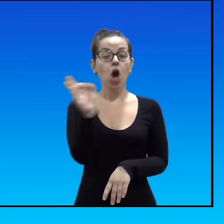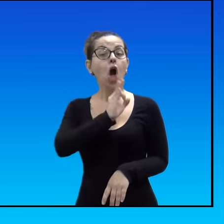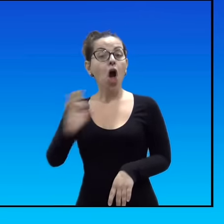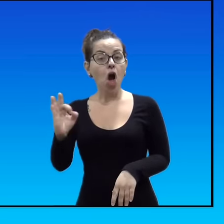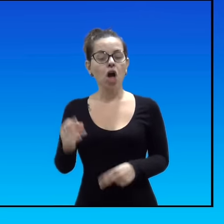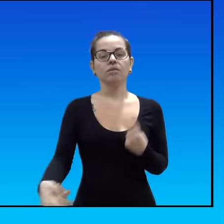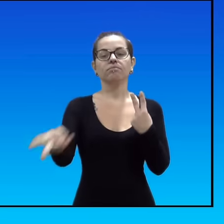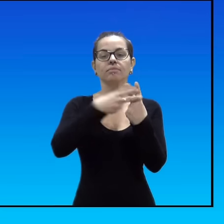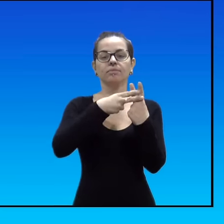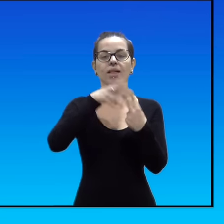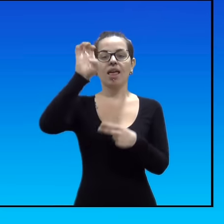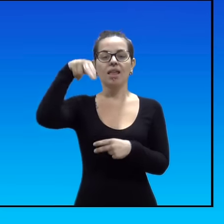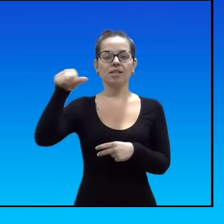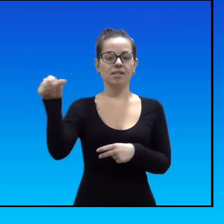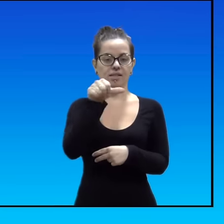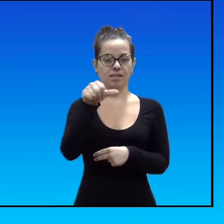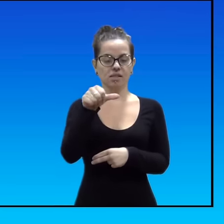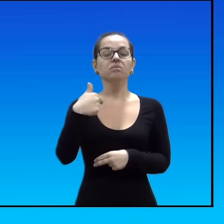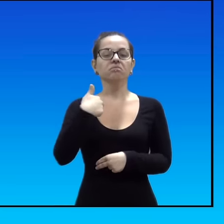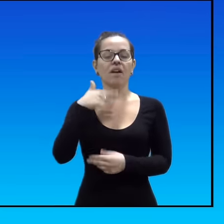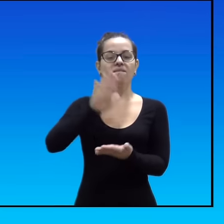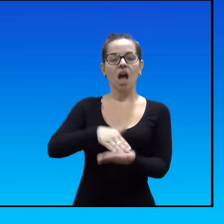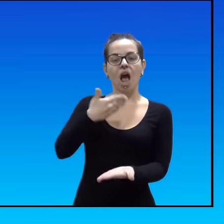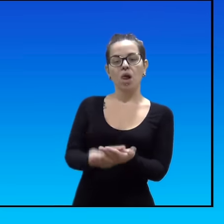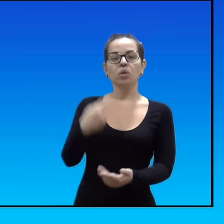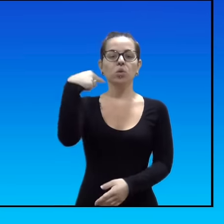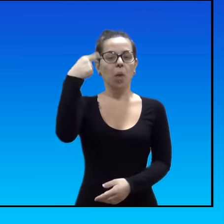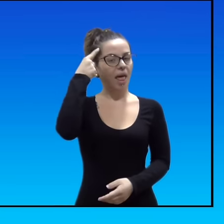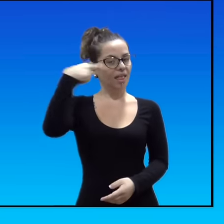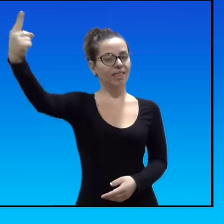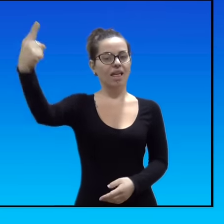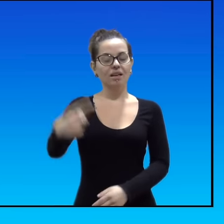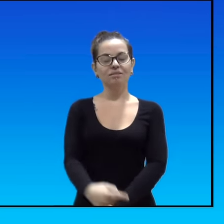o usando l'hashtag #ENSOnlus e noi valuteremo la tua idea!